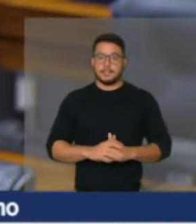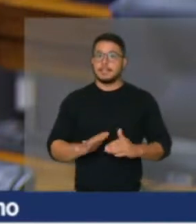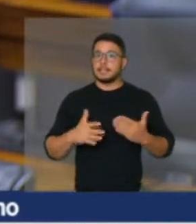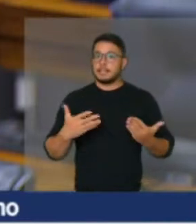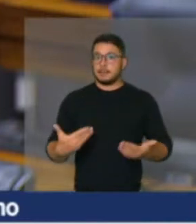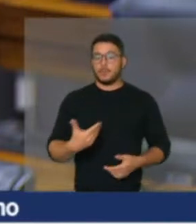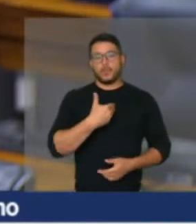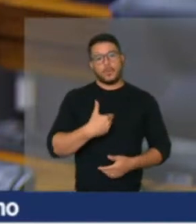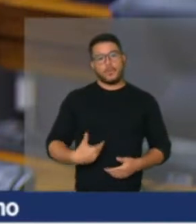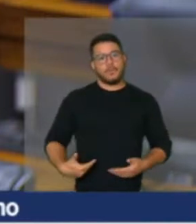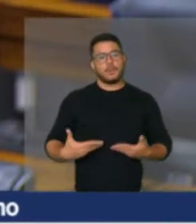NÃO SER CONVOCADO O MINISTRO SER TRANSFORMADO EM CONVITE E